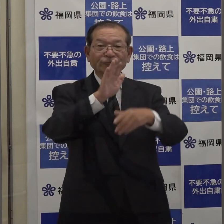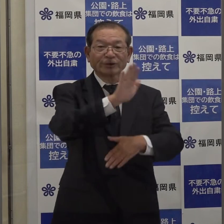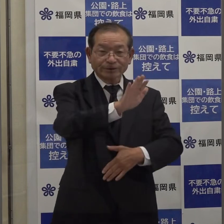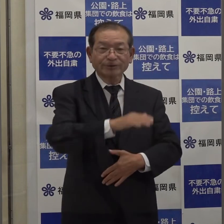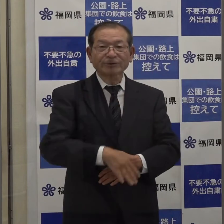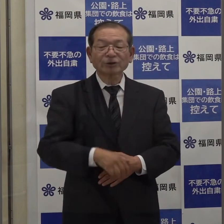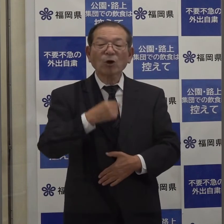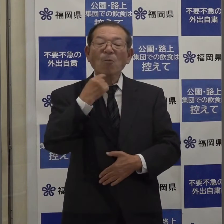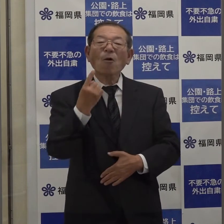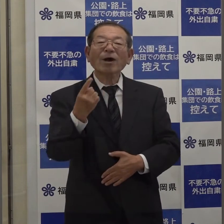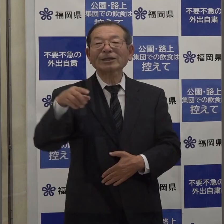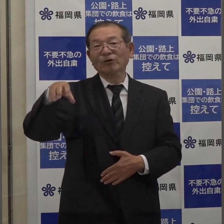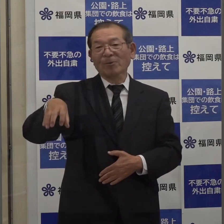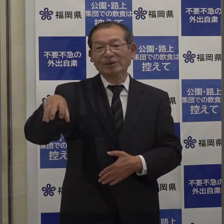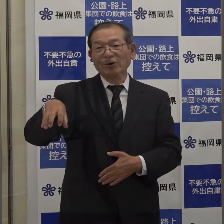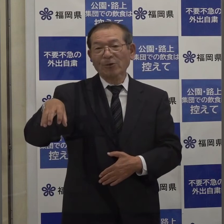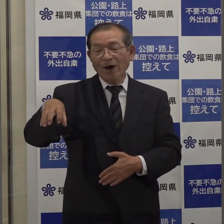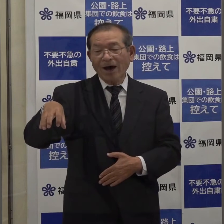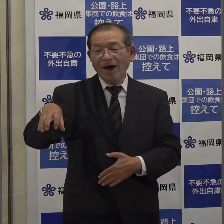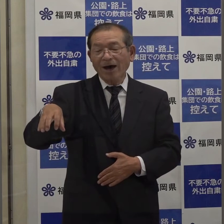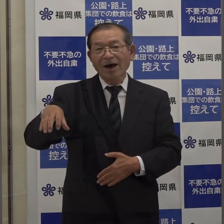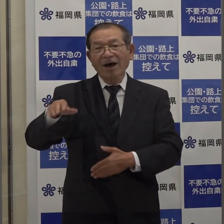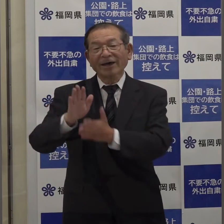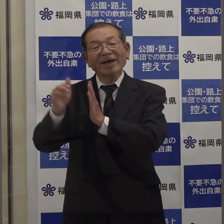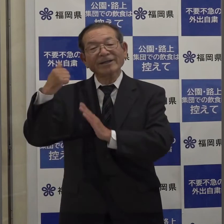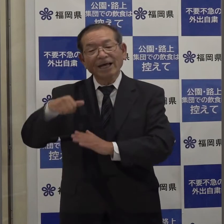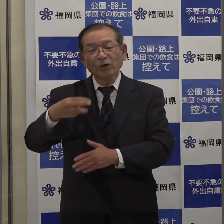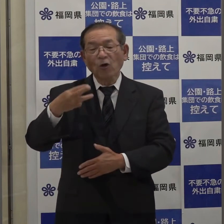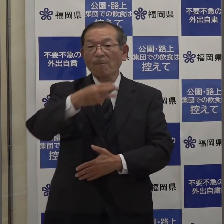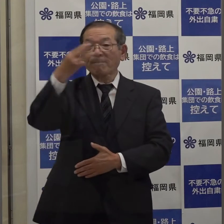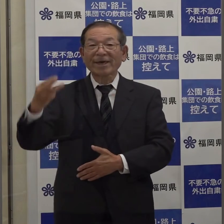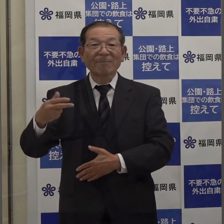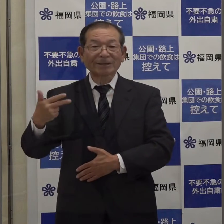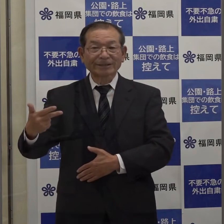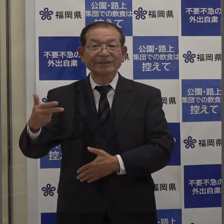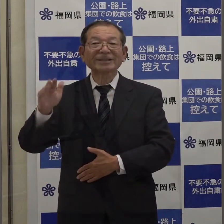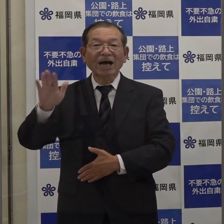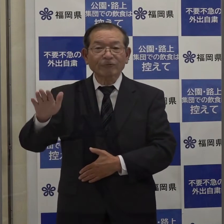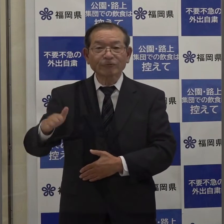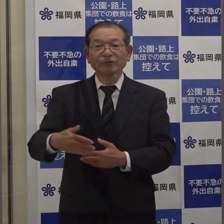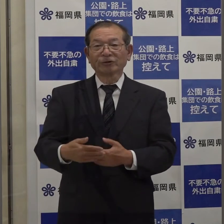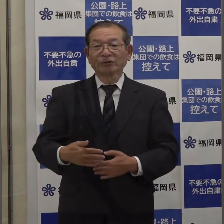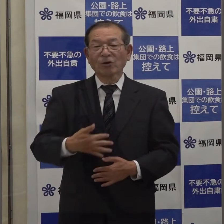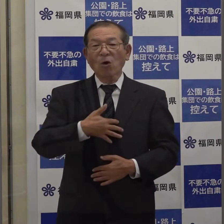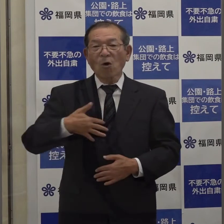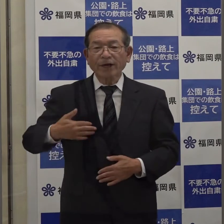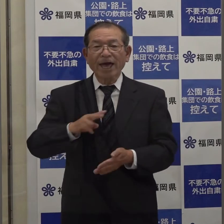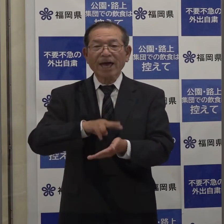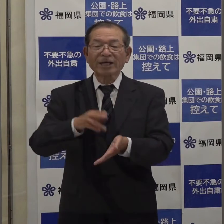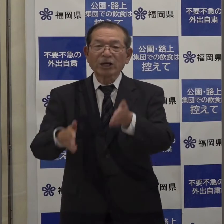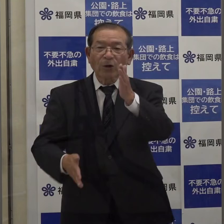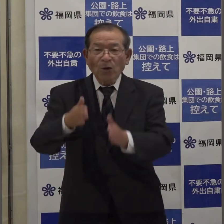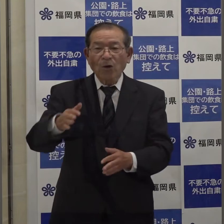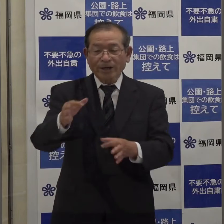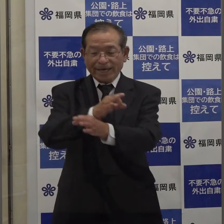もう１か所は県南のみやま市にある保健医療経営大学です